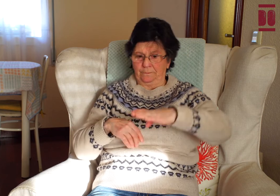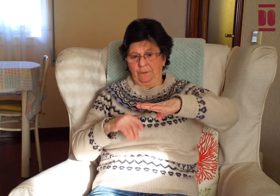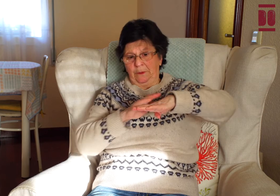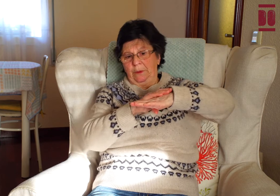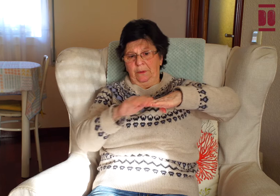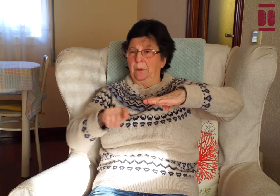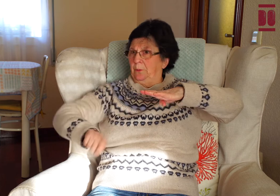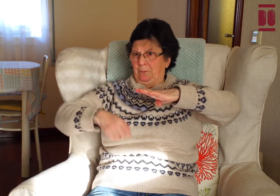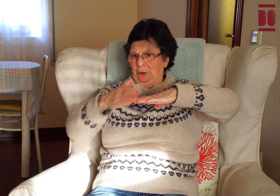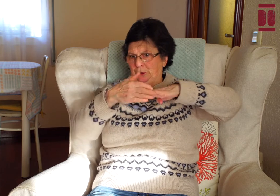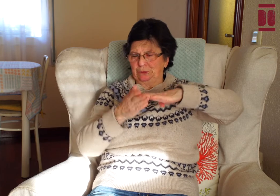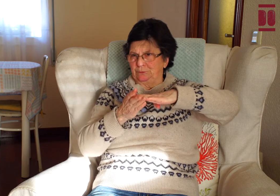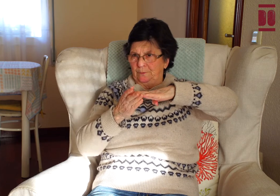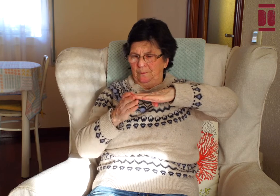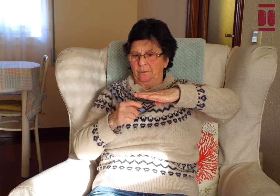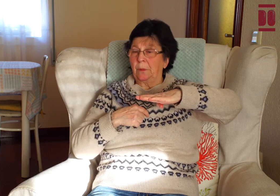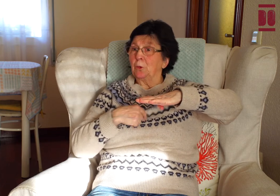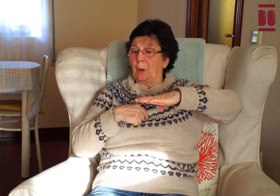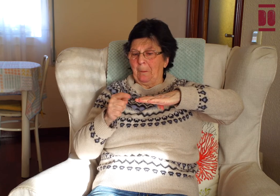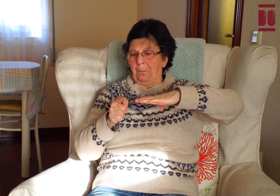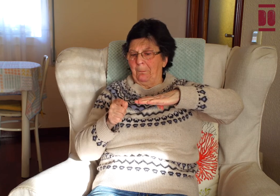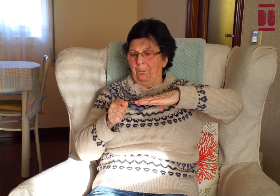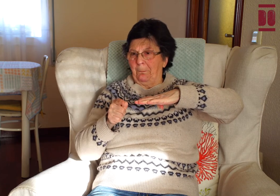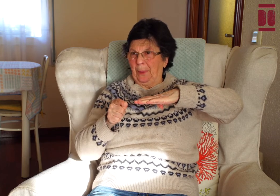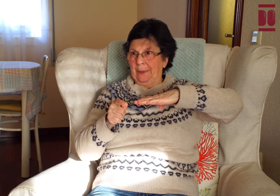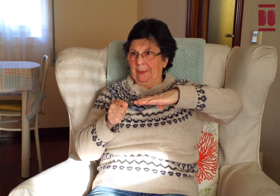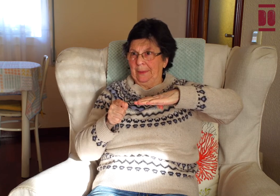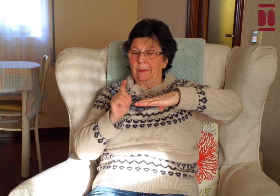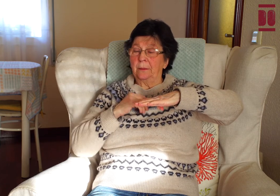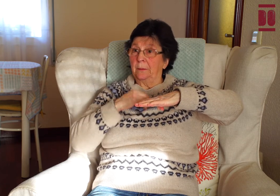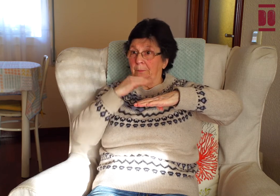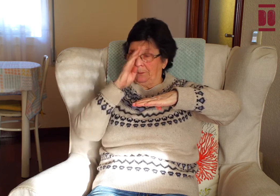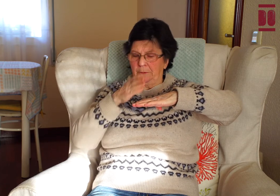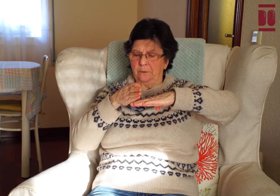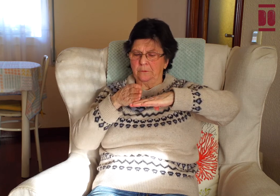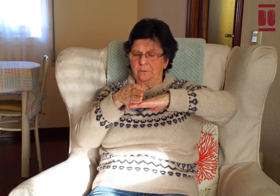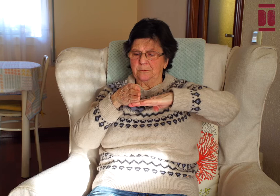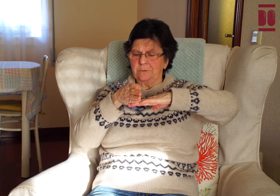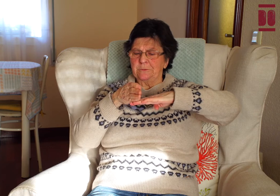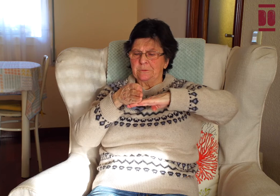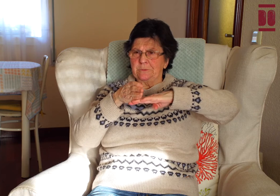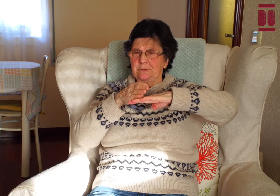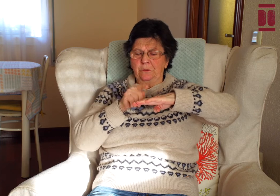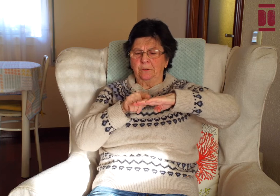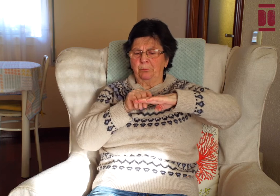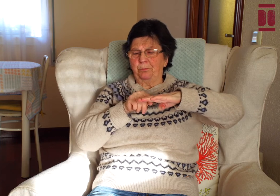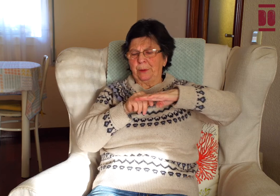Pues eso, que tenía los pies más grandes que los zapatos y mi padre me cortaba la parte delantera del zapato